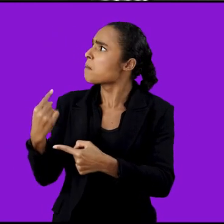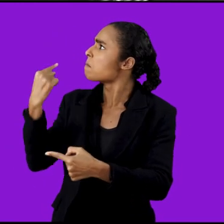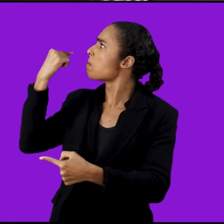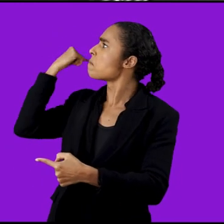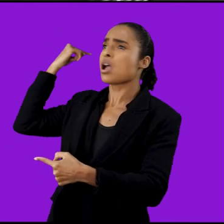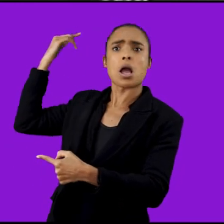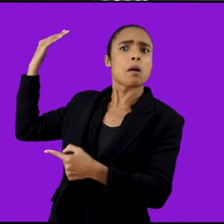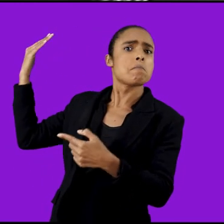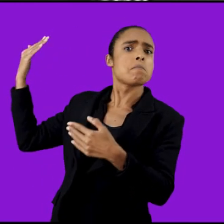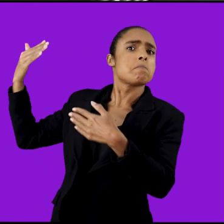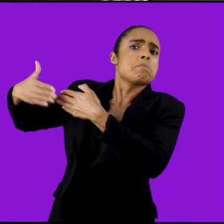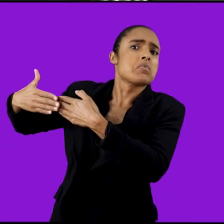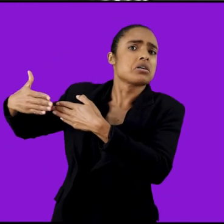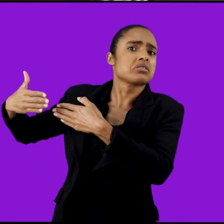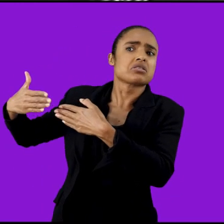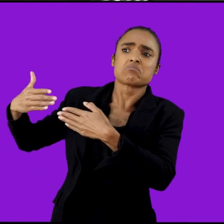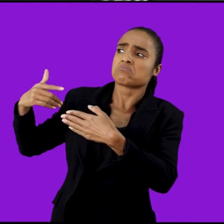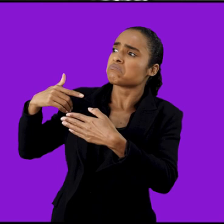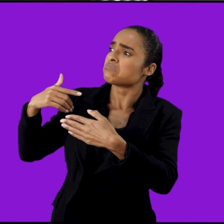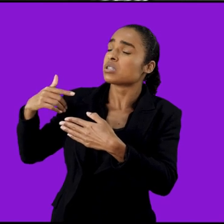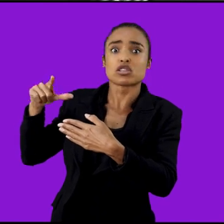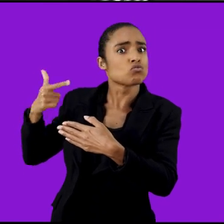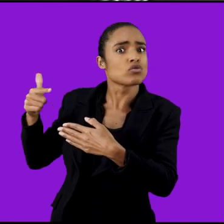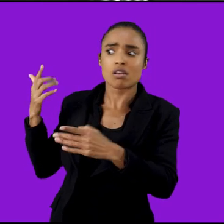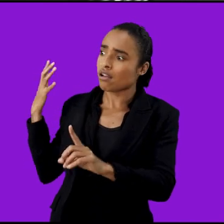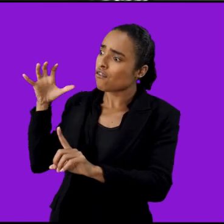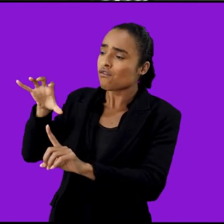que tudo teve aí não teve influência várias vezes… Teve influência… Do nosso povo…